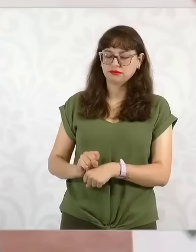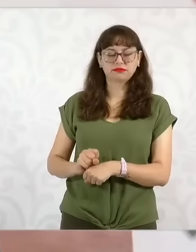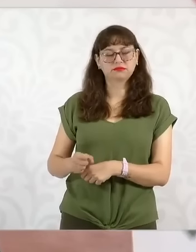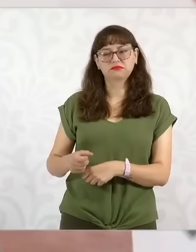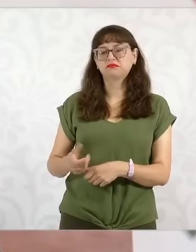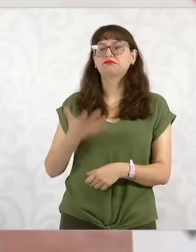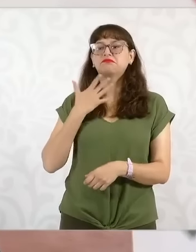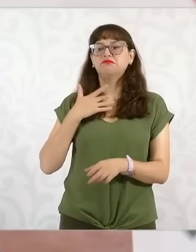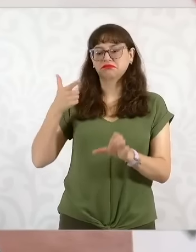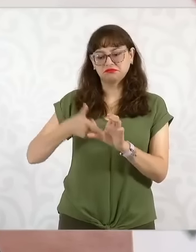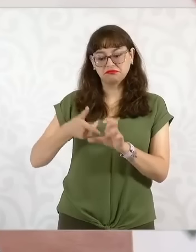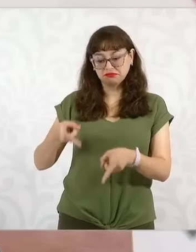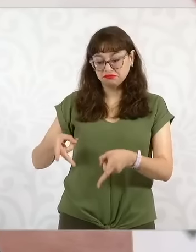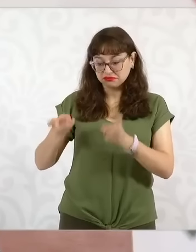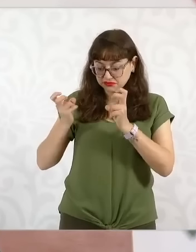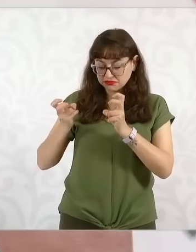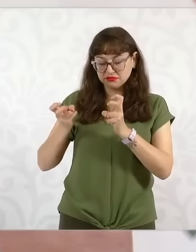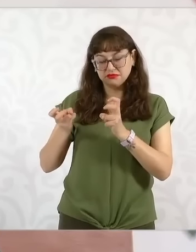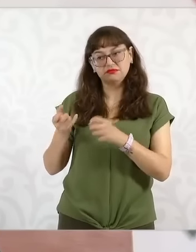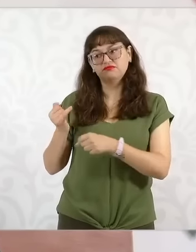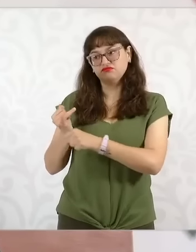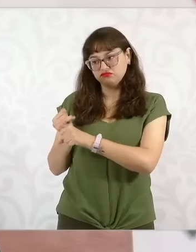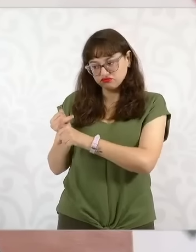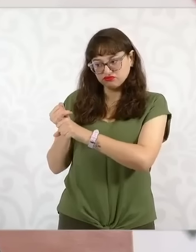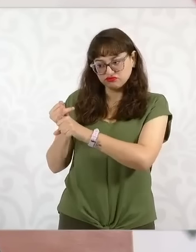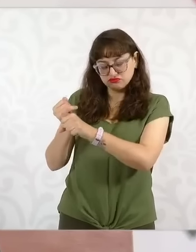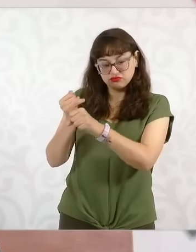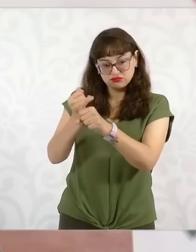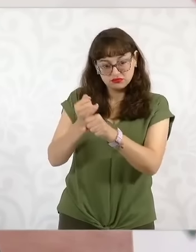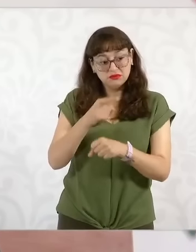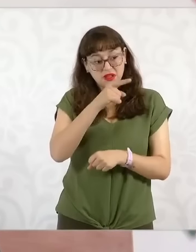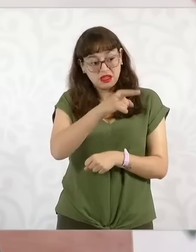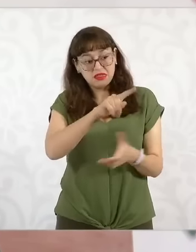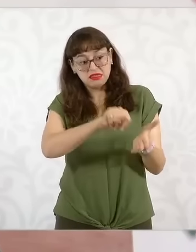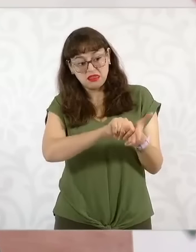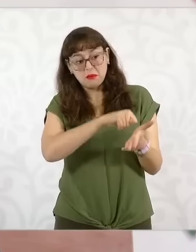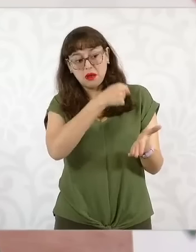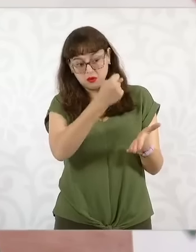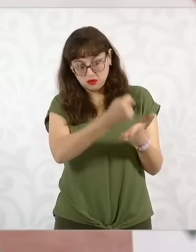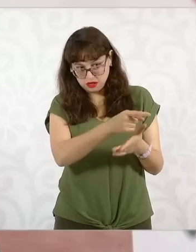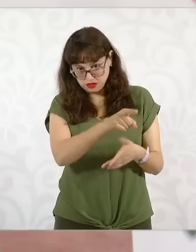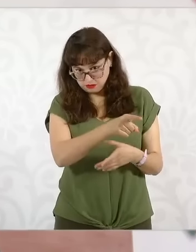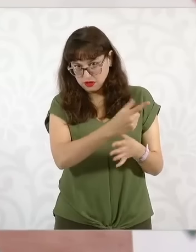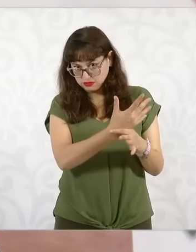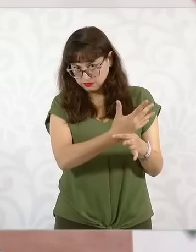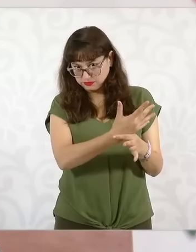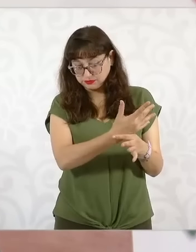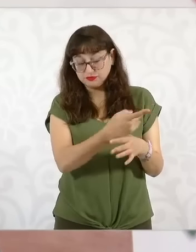Ahorita usted mencionó esta de Tamaulipas, pero también, por ejemplo, en el la semana pasada se